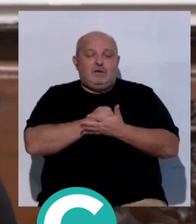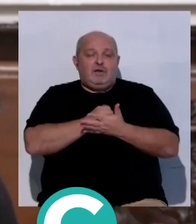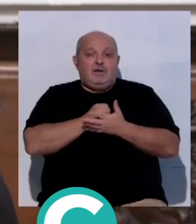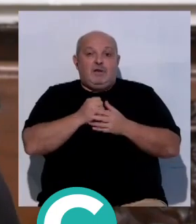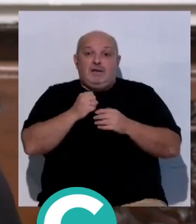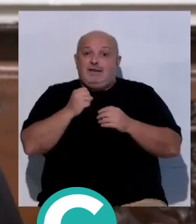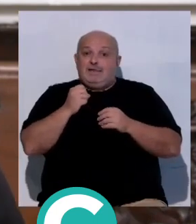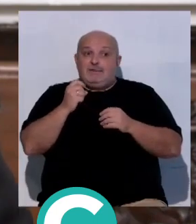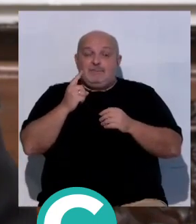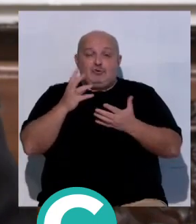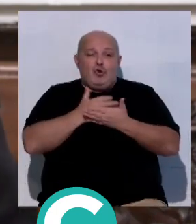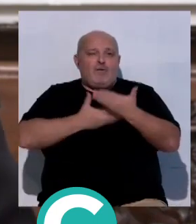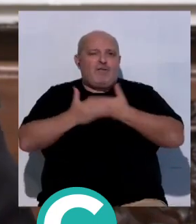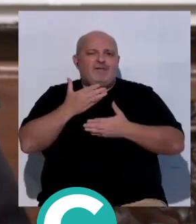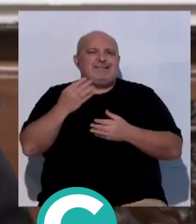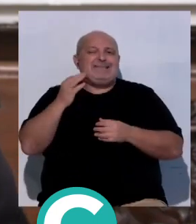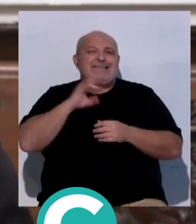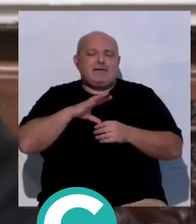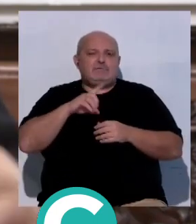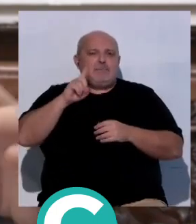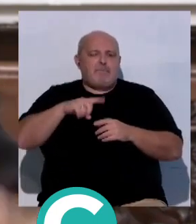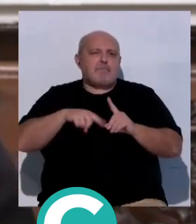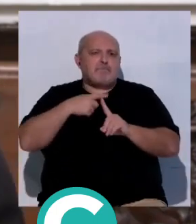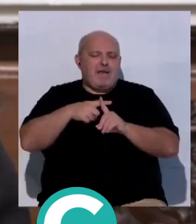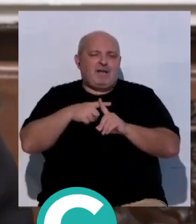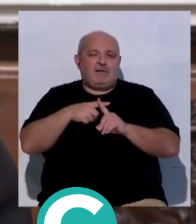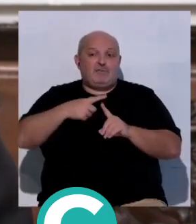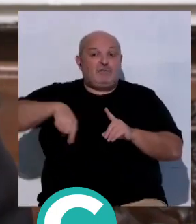ninguna sirve si cada uno de los que estamos aquí cada uno de los ciudadanos que estamos en